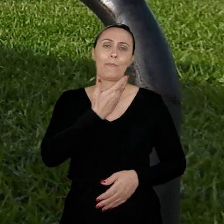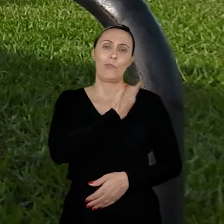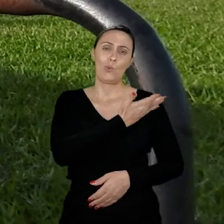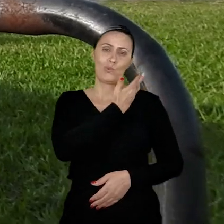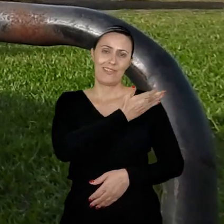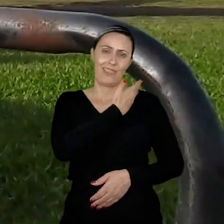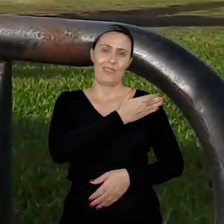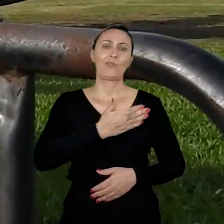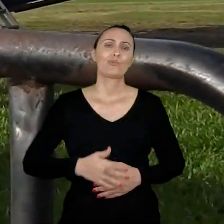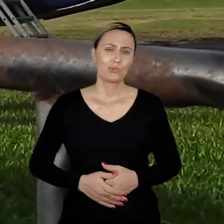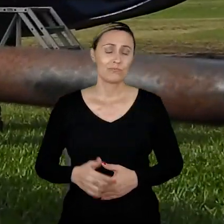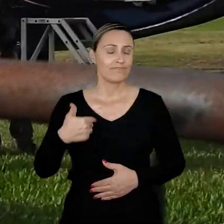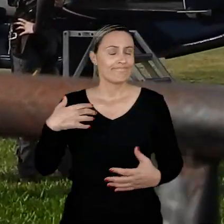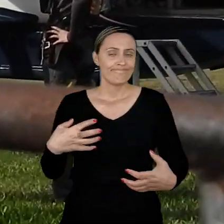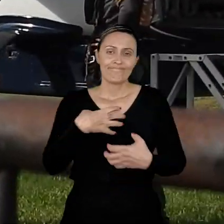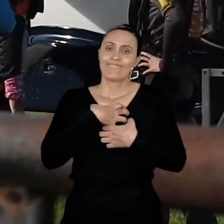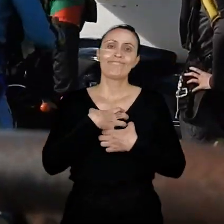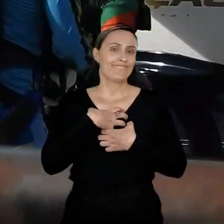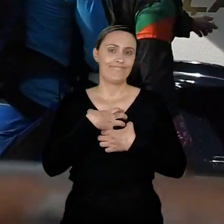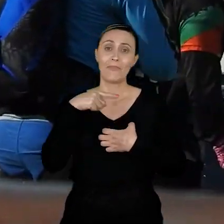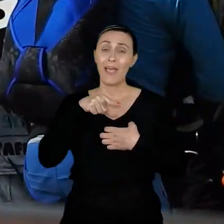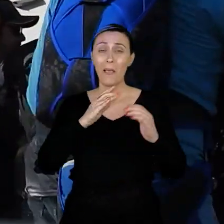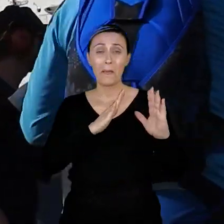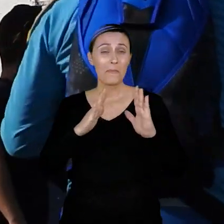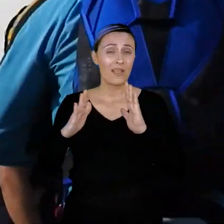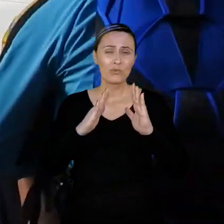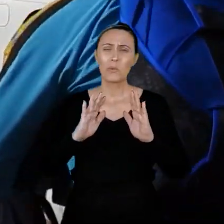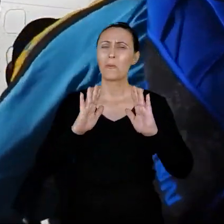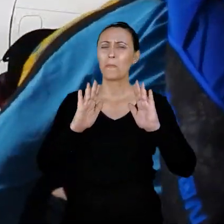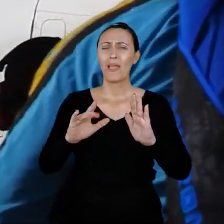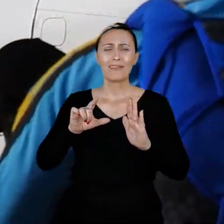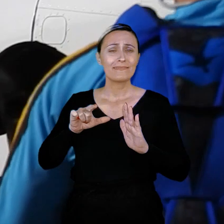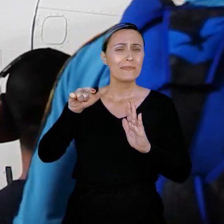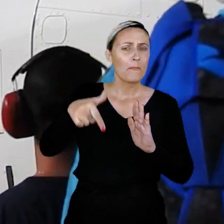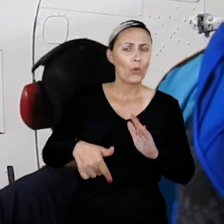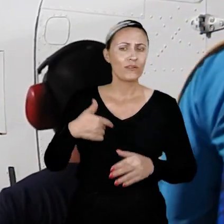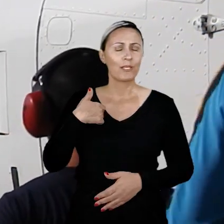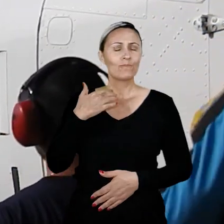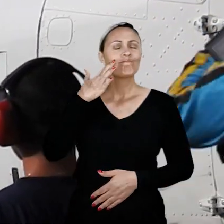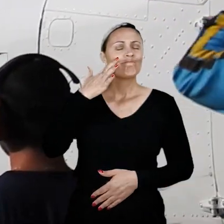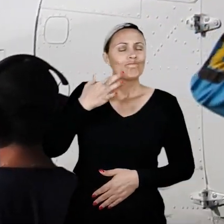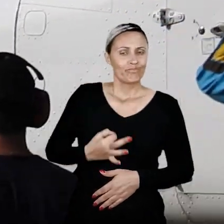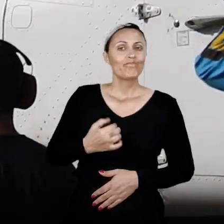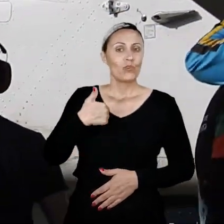Foi assustador e aterrorizante por um período. Mas é libertador quando entendemos e tomamos conta dos nossos sentimentos.